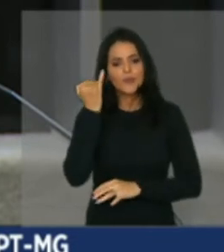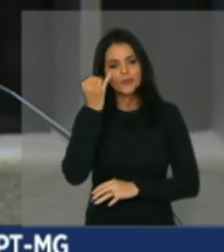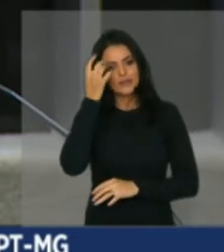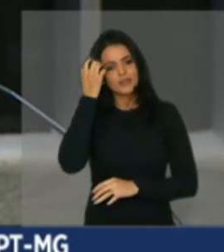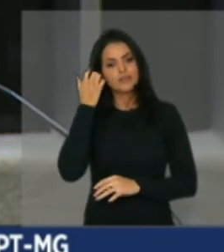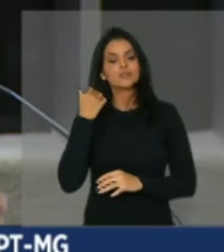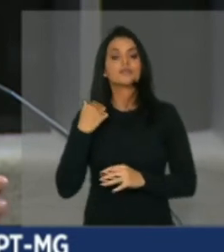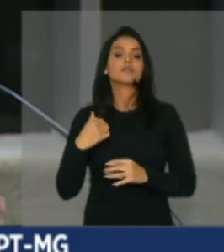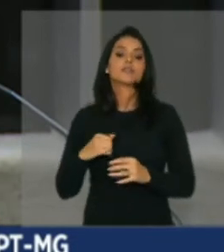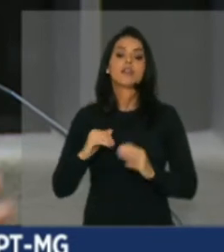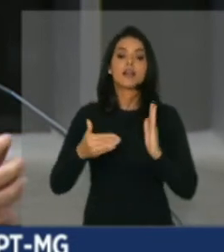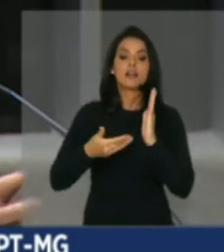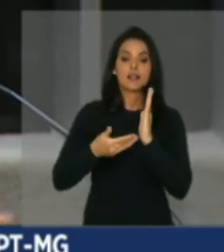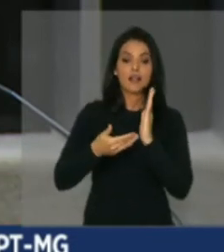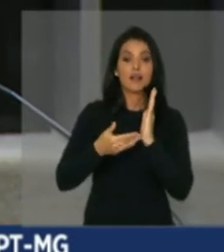DO POVO BRASILEIRO, PAUTAR